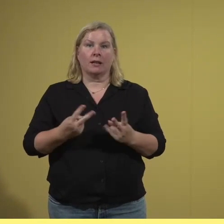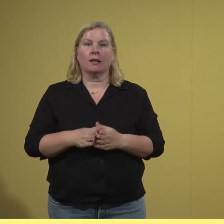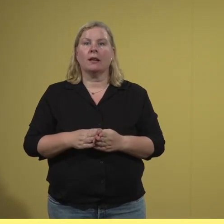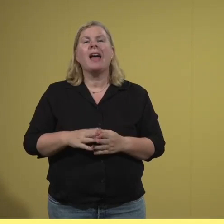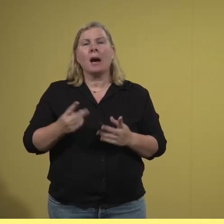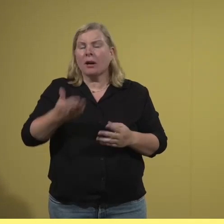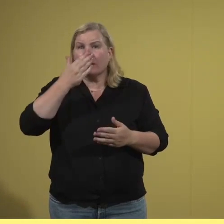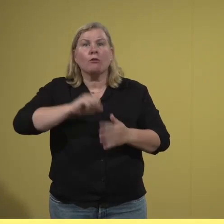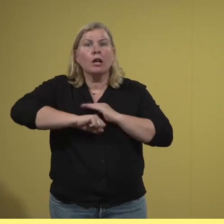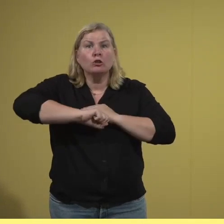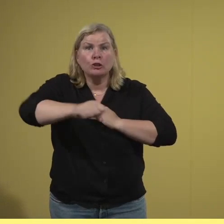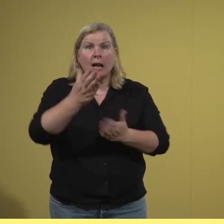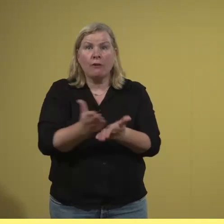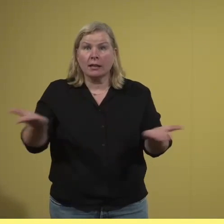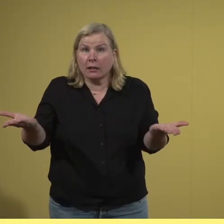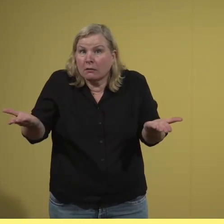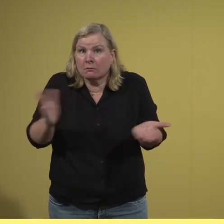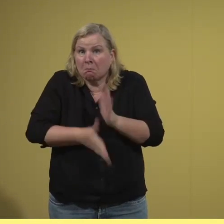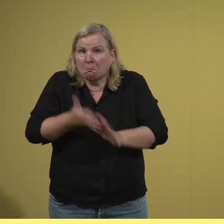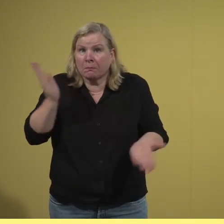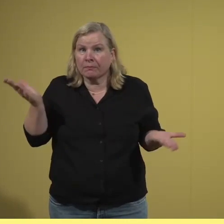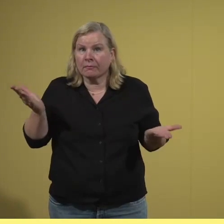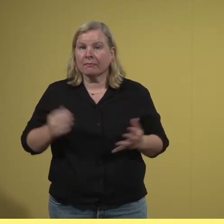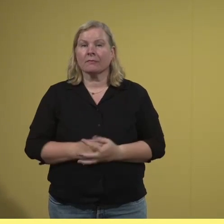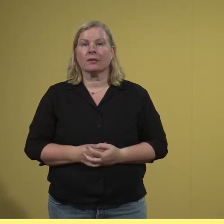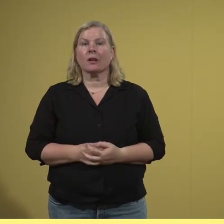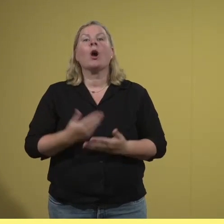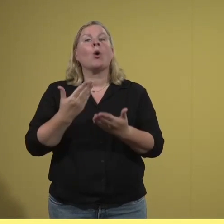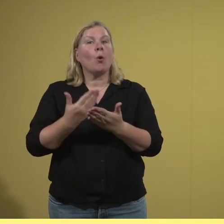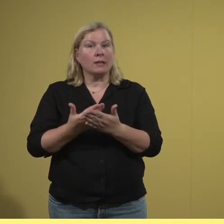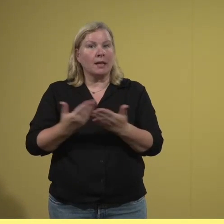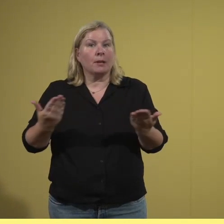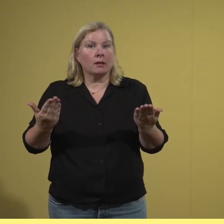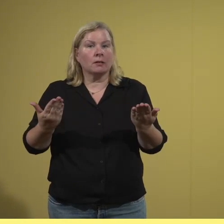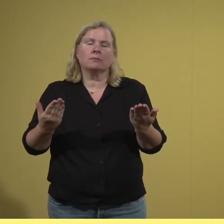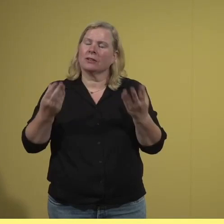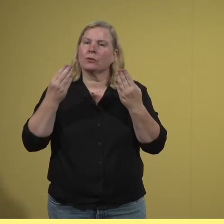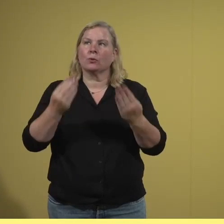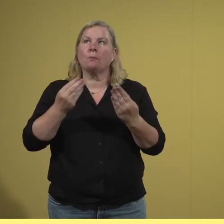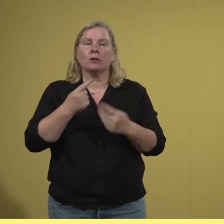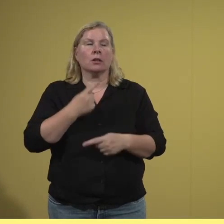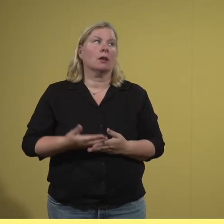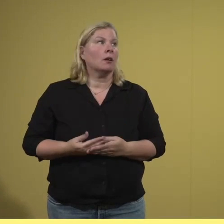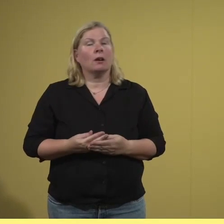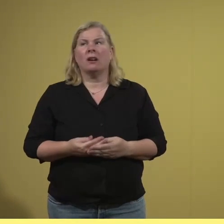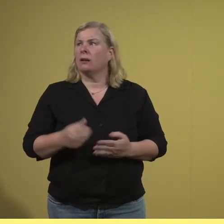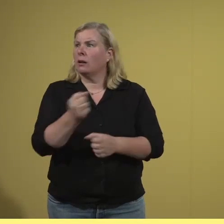Aber du siehst ja, wie schnell es geht. Ja, es geht superschnell. Und insofern, es ist ja meistens der Kopf, der sagt: